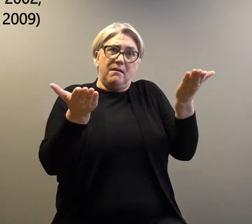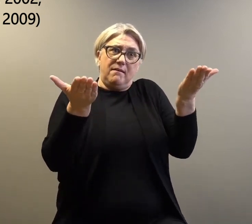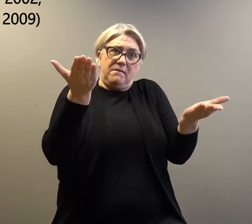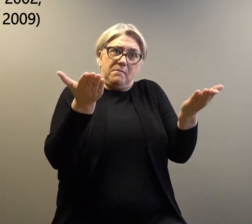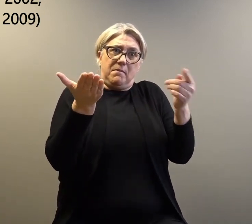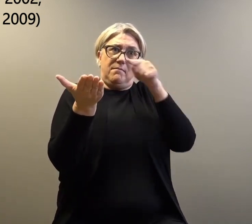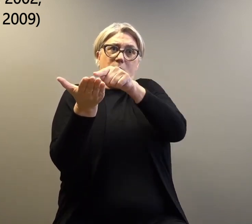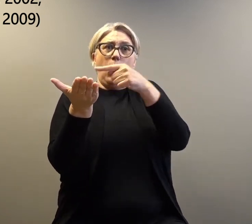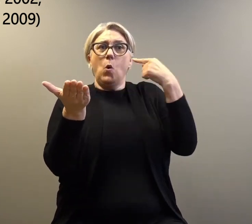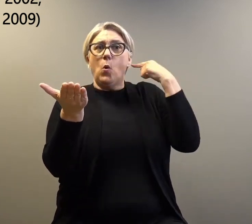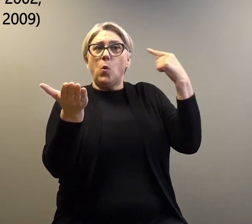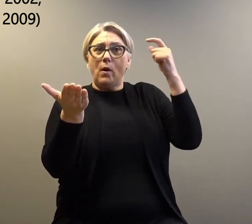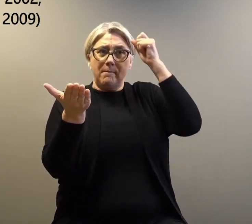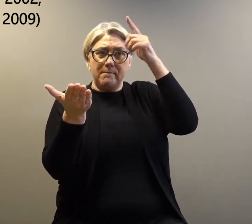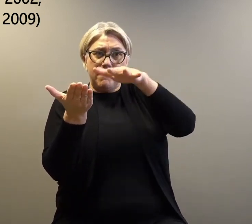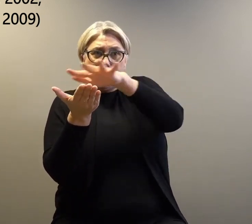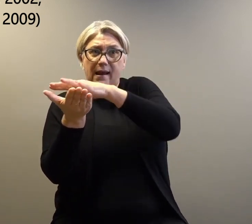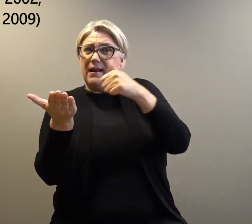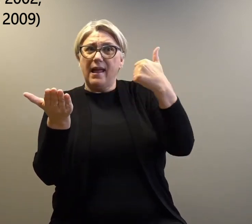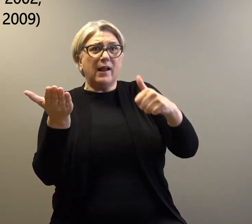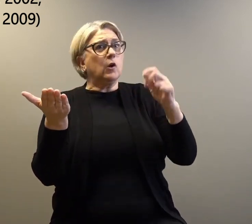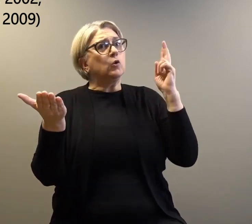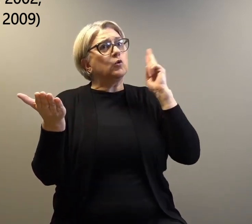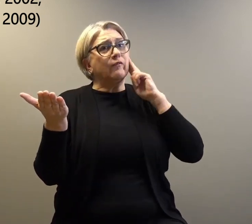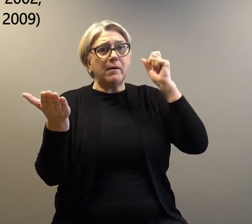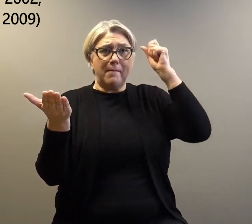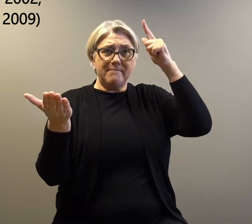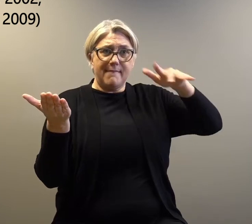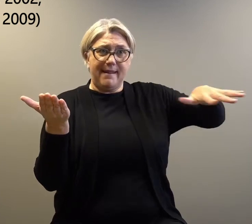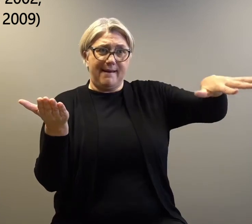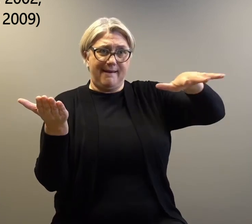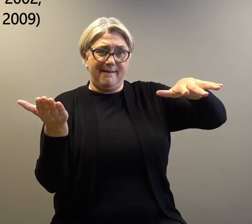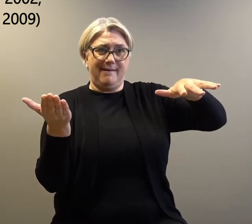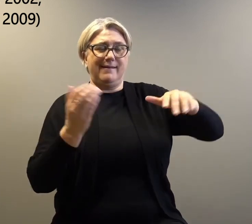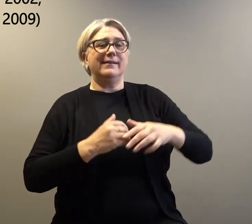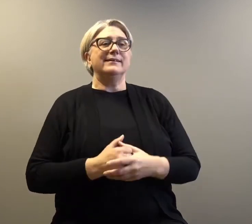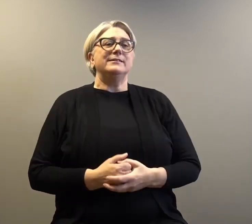byggst á viðmiðum hinnar heyrandi menningar en ekki menningar döff.